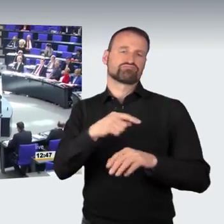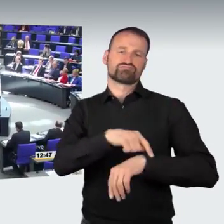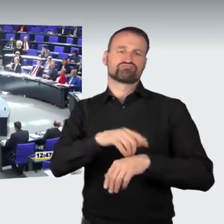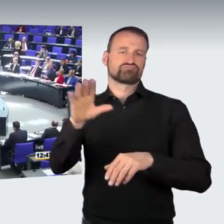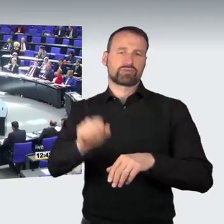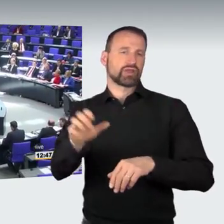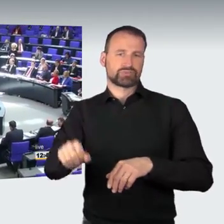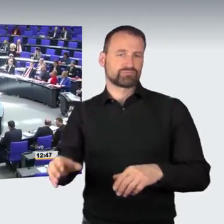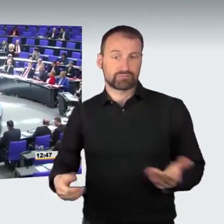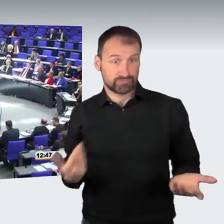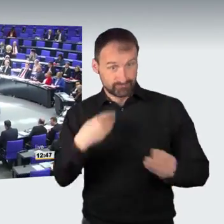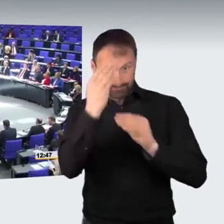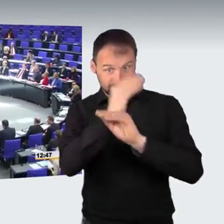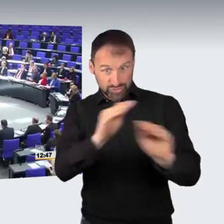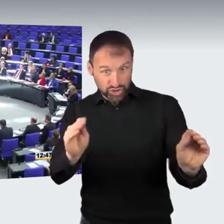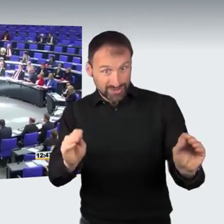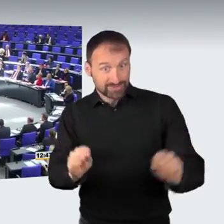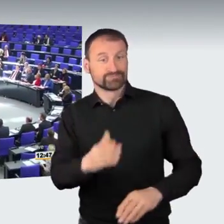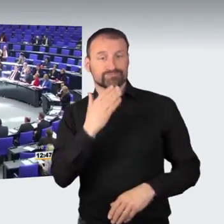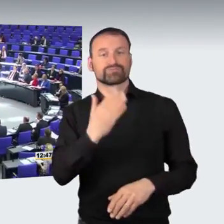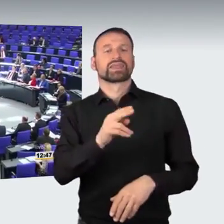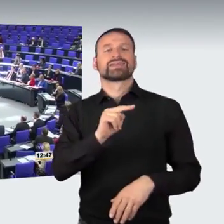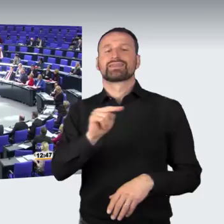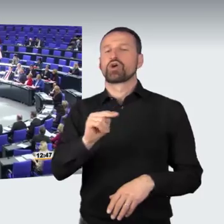um ein paar Worte als Münchnerin dazu zu verlieren. Dass die Situation